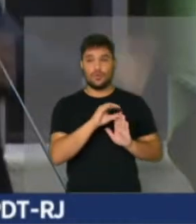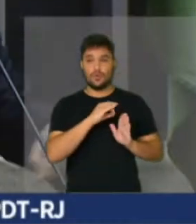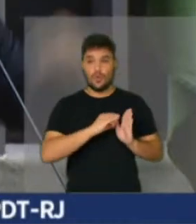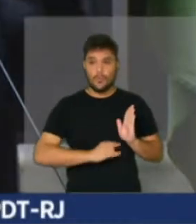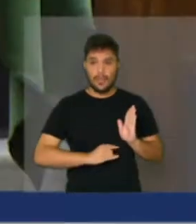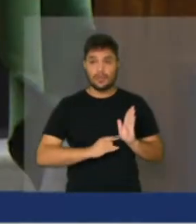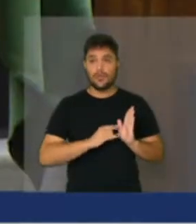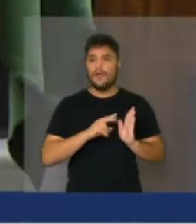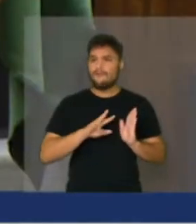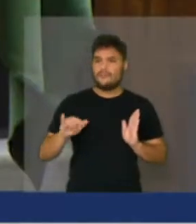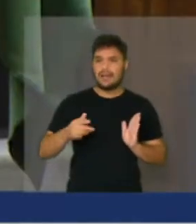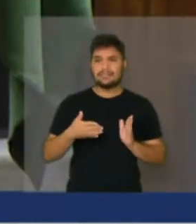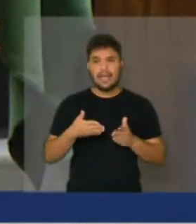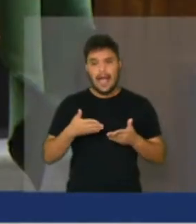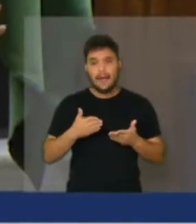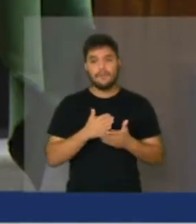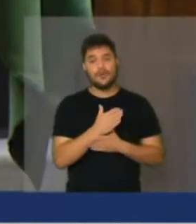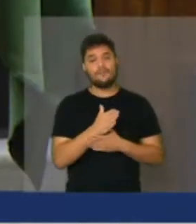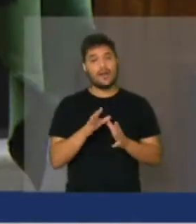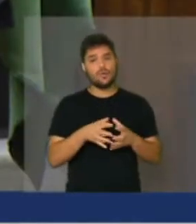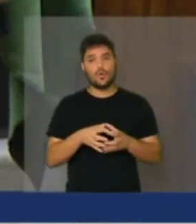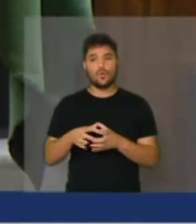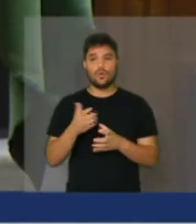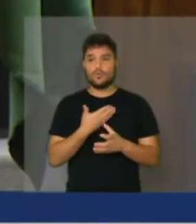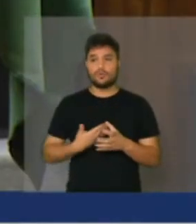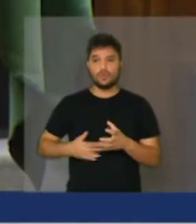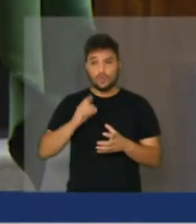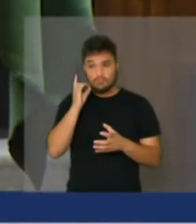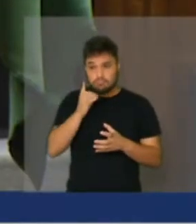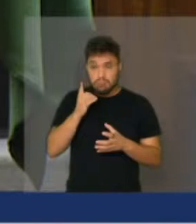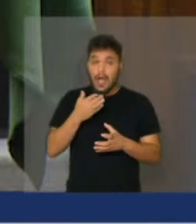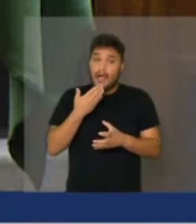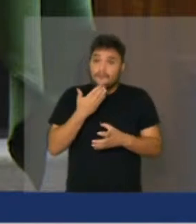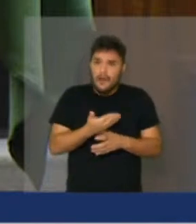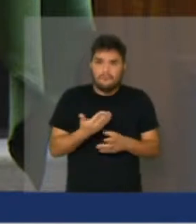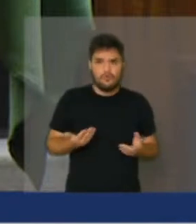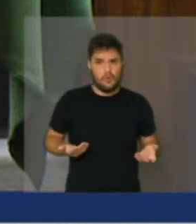APOIO DA BASE DO GOVERNO,, ESTRANHAMENTE, NÃO SEPULTE O TRABALHO DAS COMISSÕES. COMISSÕES QUE JÁ APROVARAM